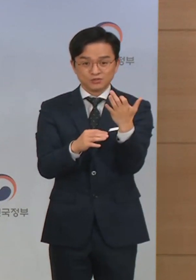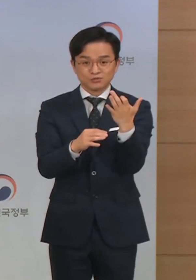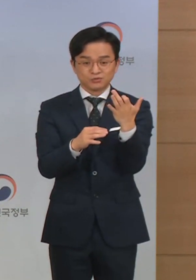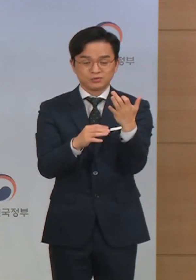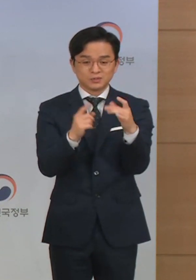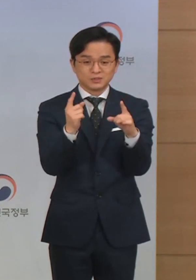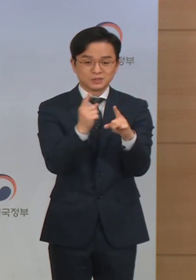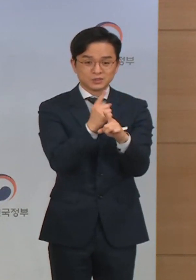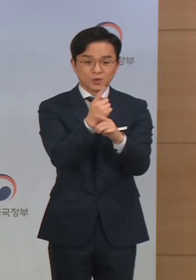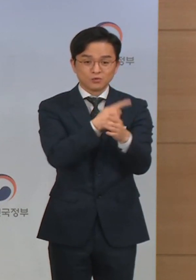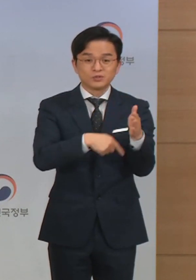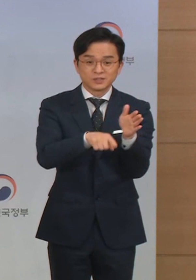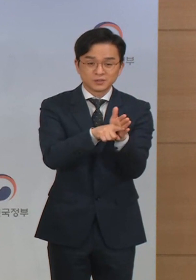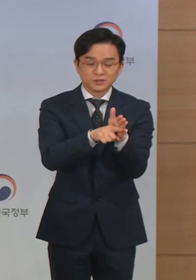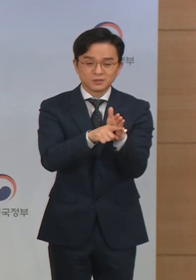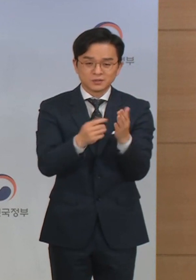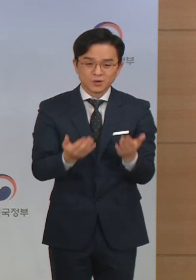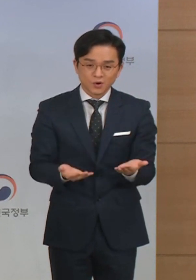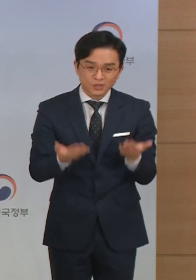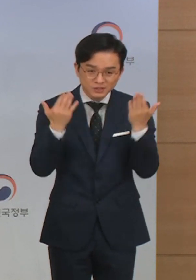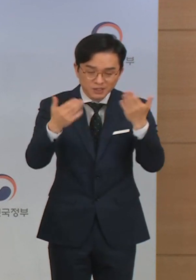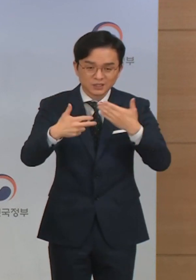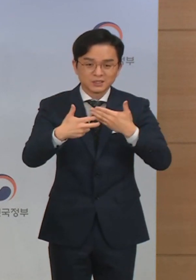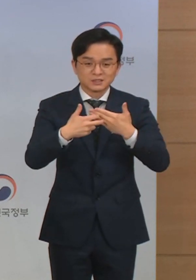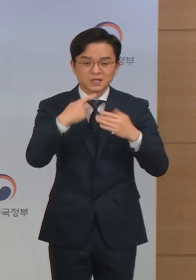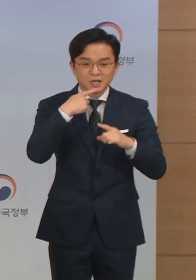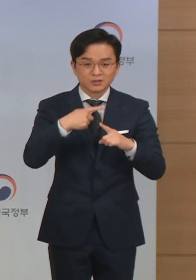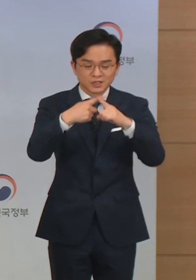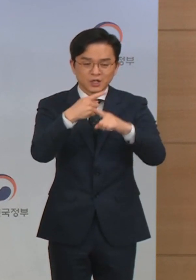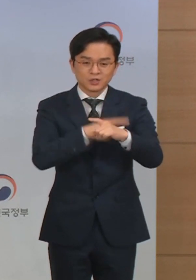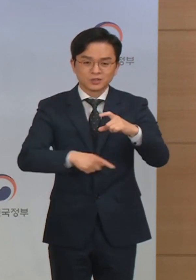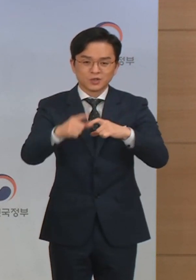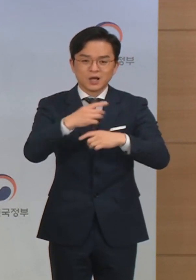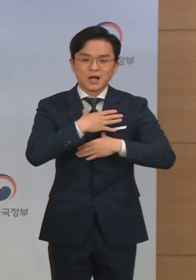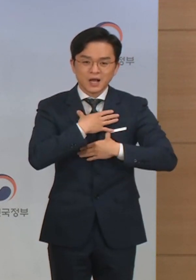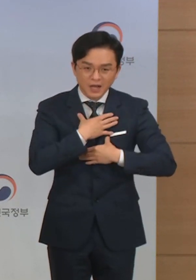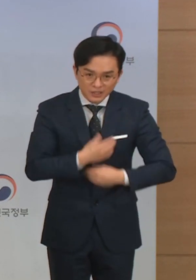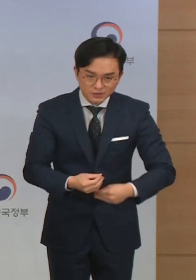더 안전한 환경에서 더 건강하게 근무할 수 있도록 관리방안을 마련하였습니다